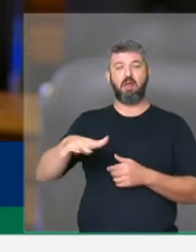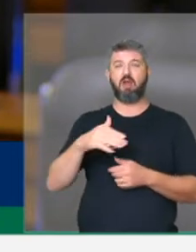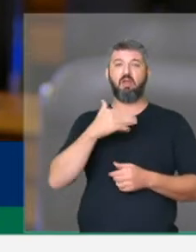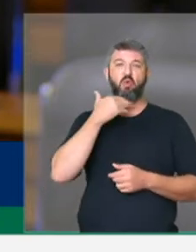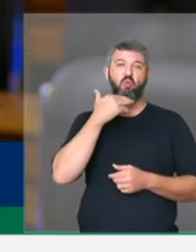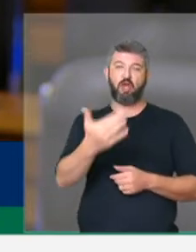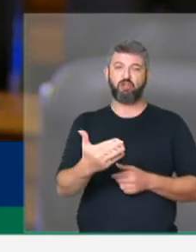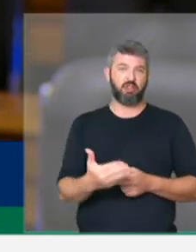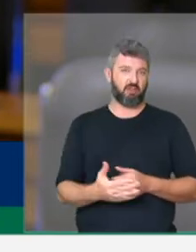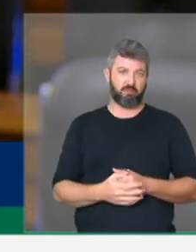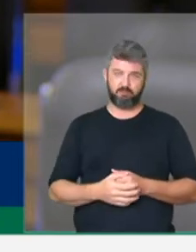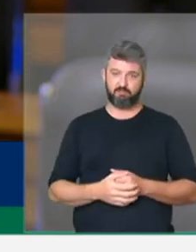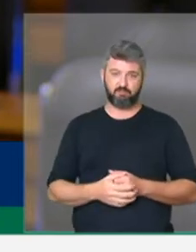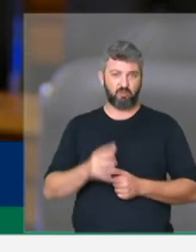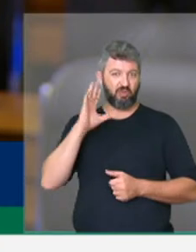PRAF AVANTE, NOVO...